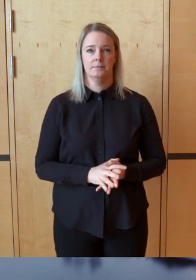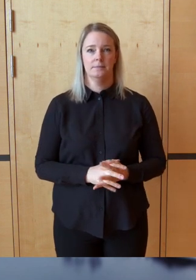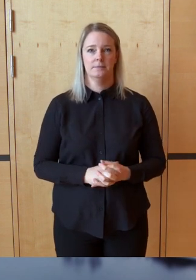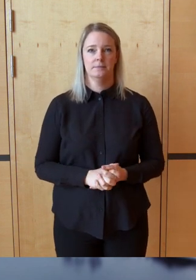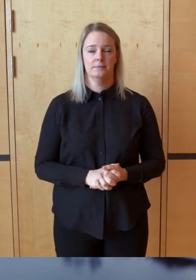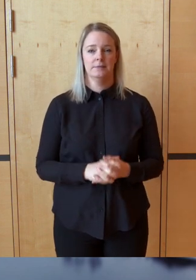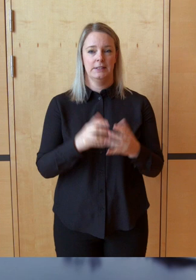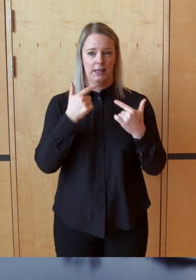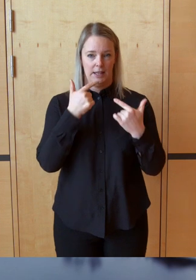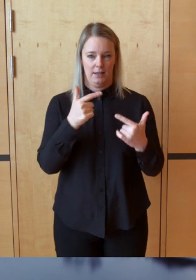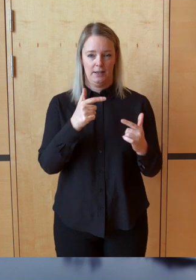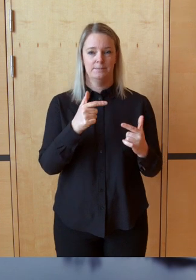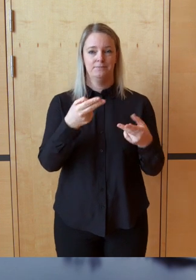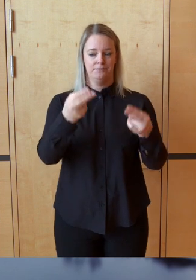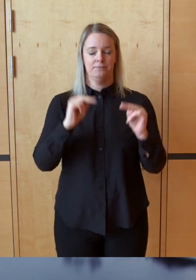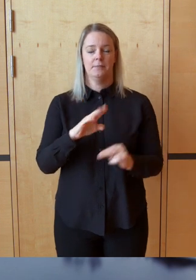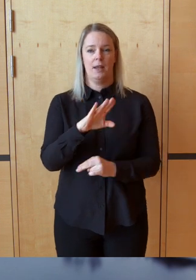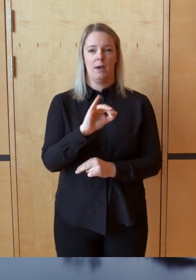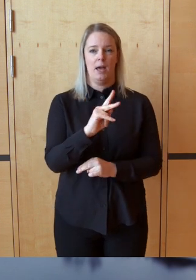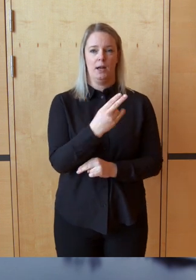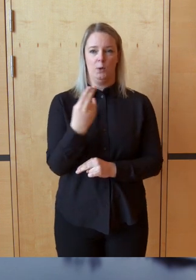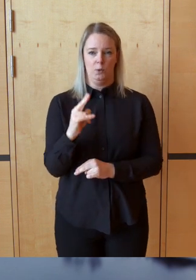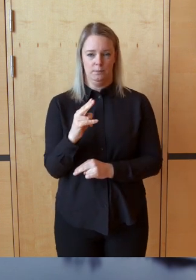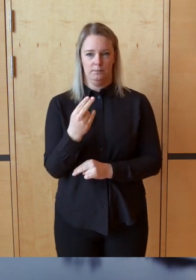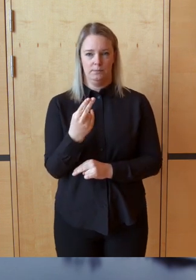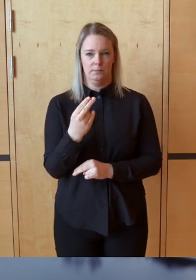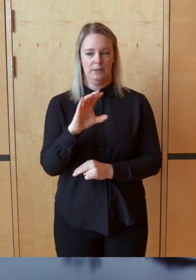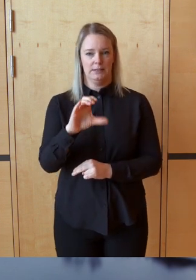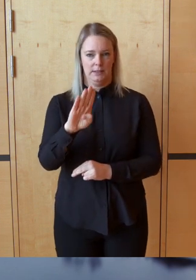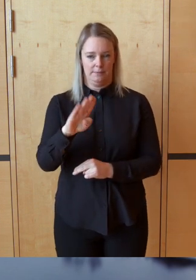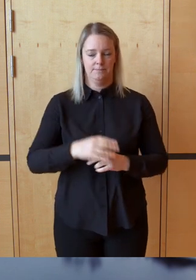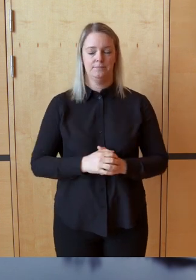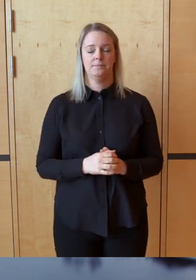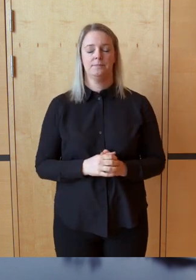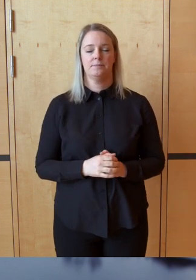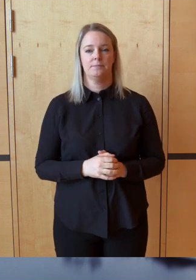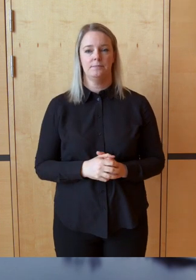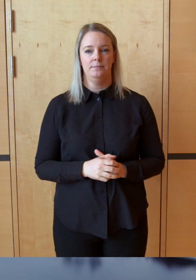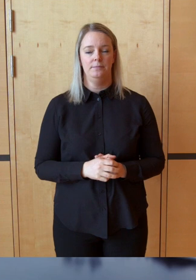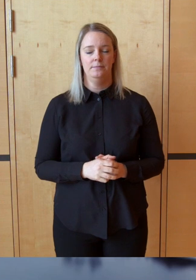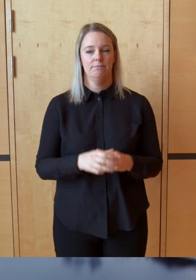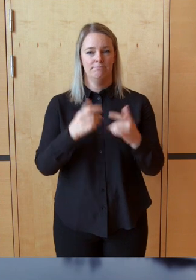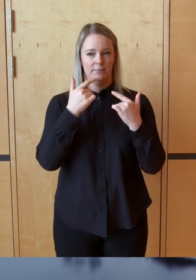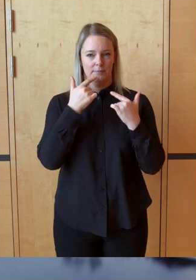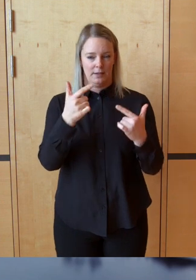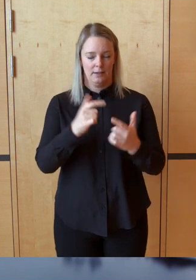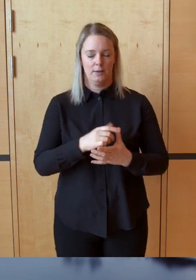Tack ska du ha det roligt i Markku Abrahamsson Sverigedemokraternas gruppledare förra månaden Tack så mycket för ordet ordförande